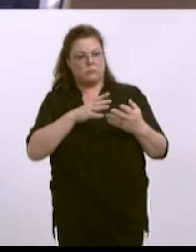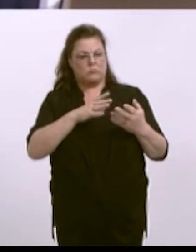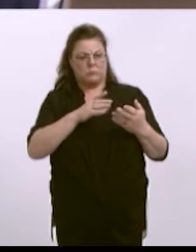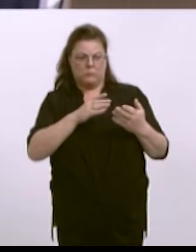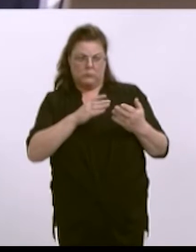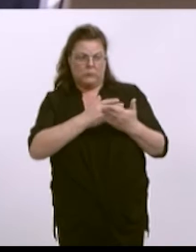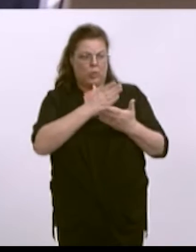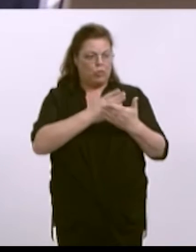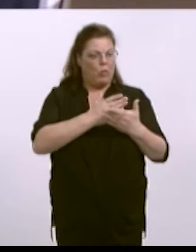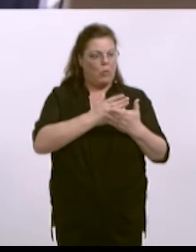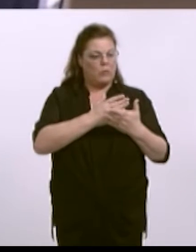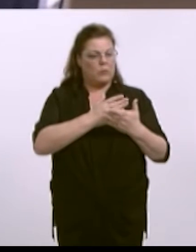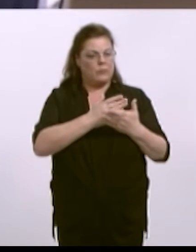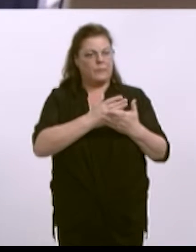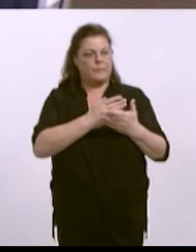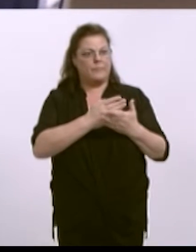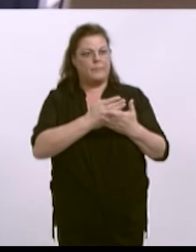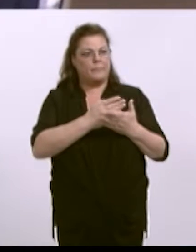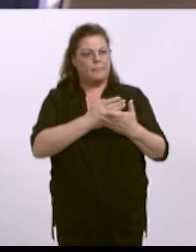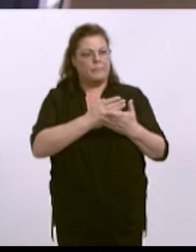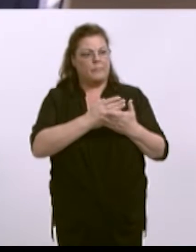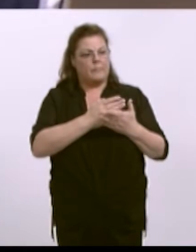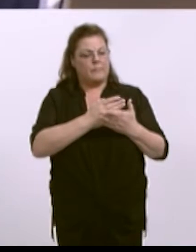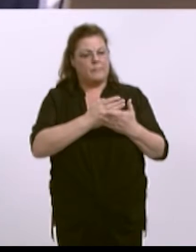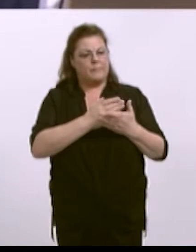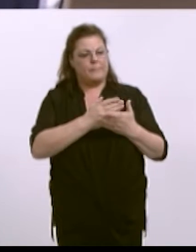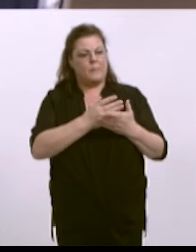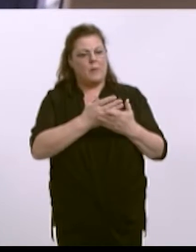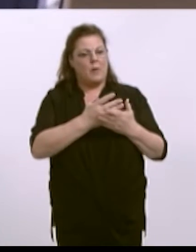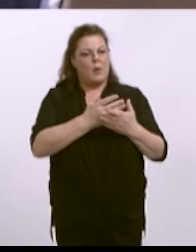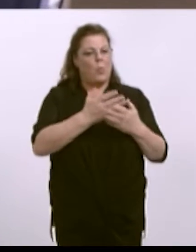sydd yn gyson ynglyn ‚ delio ‚ myfyrwyr, os ydyn nhwín rhan amser neuín llawn amser,